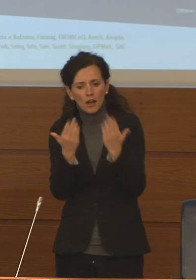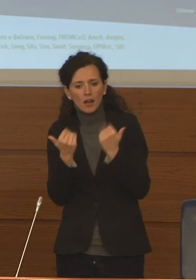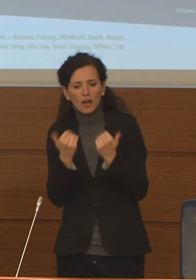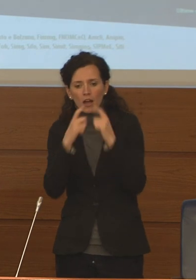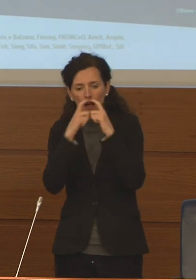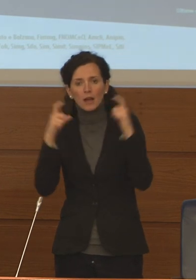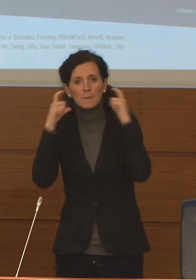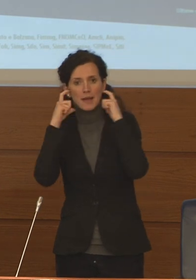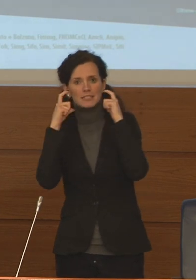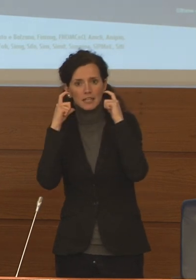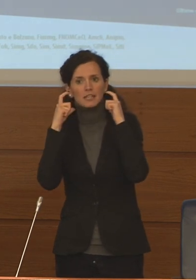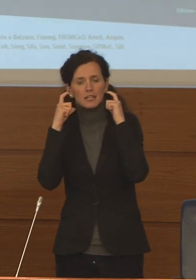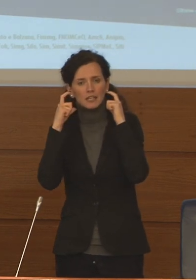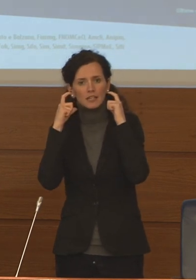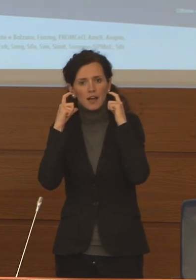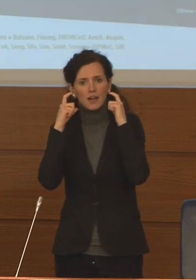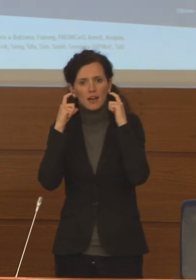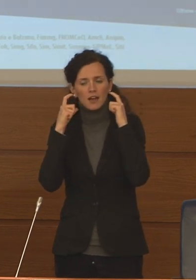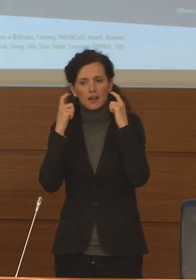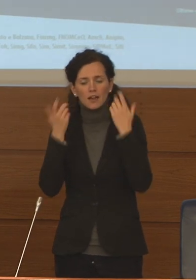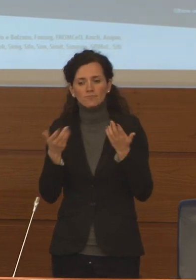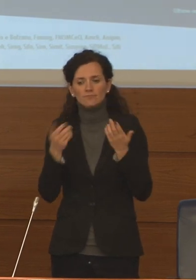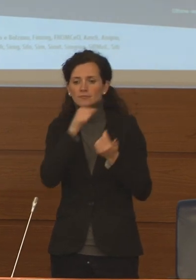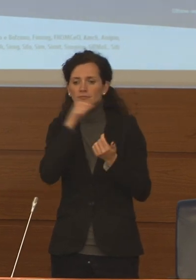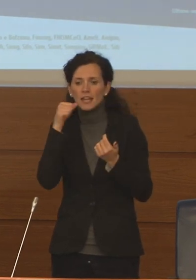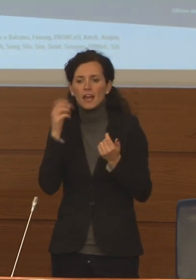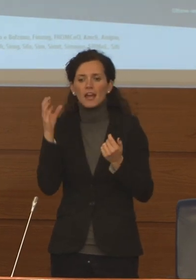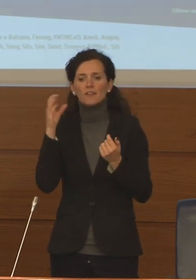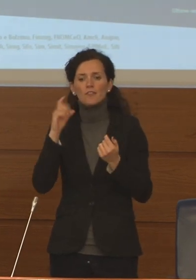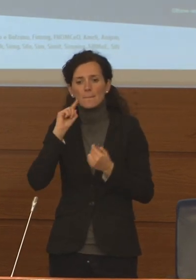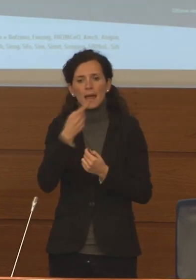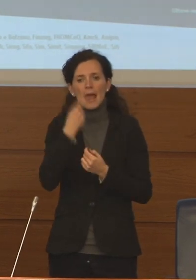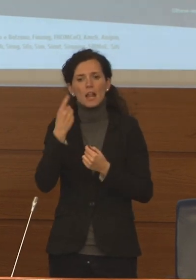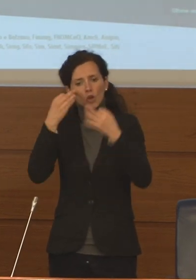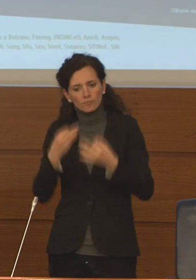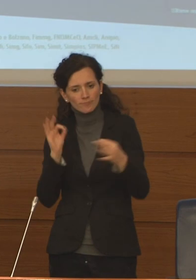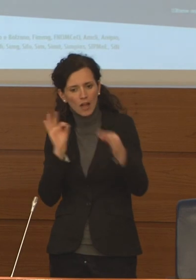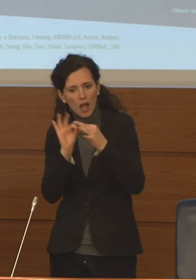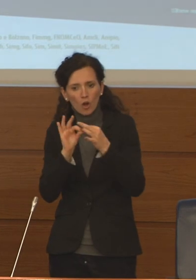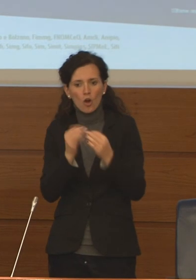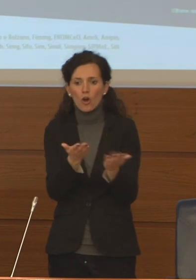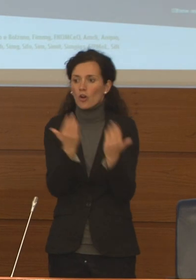e per pianificare le acquisizioni. Ovviamente le regioni che sono